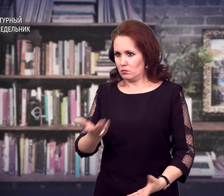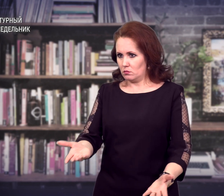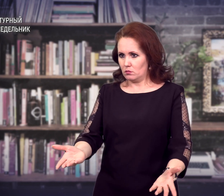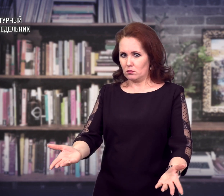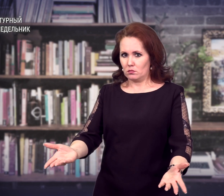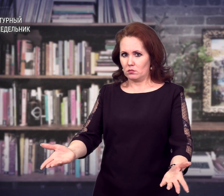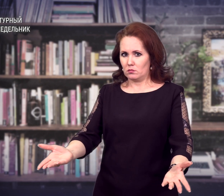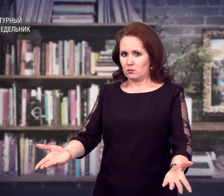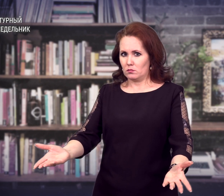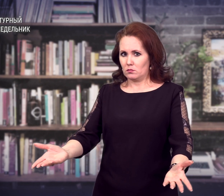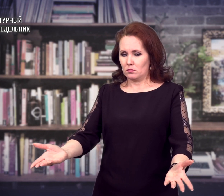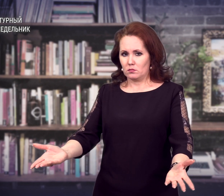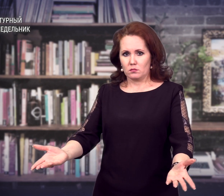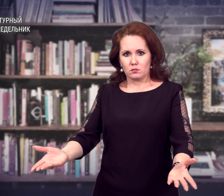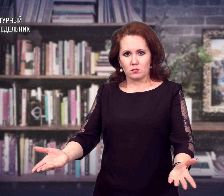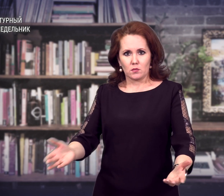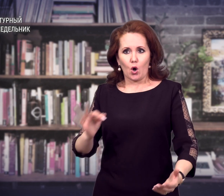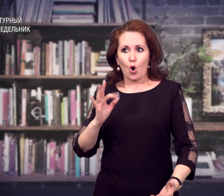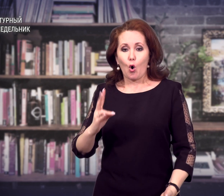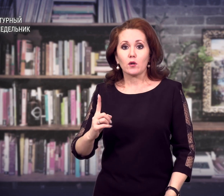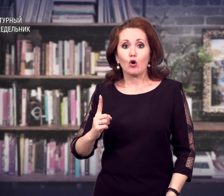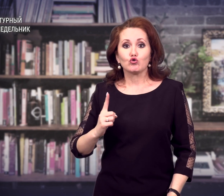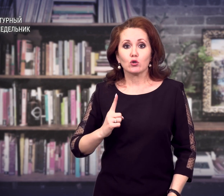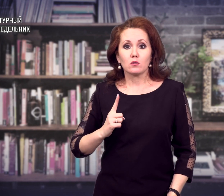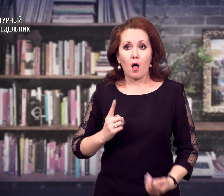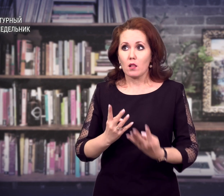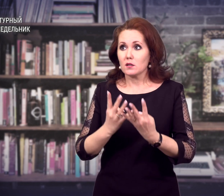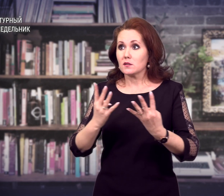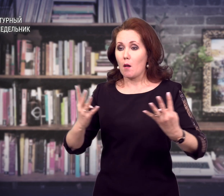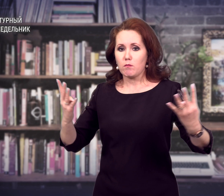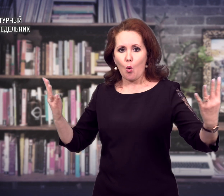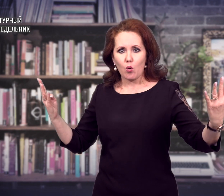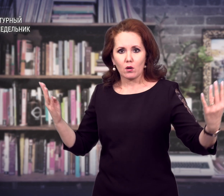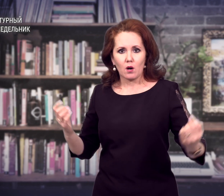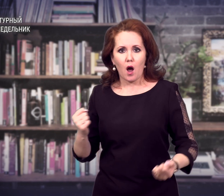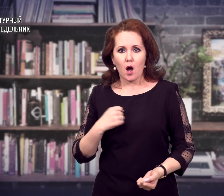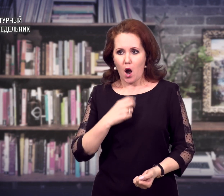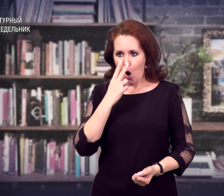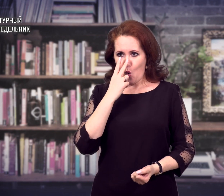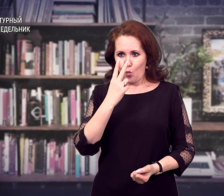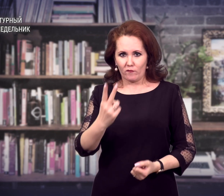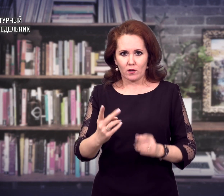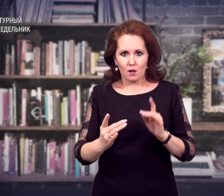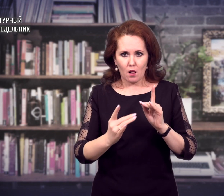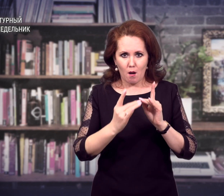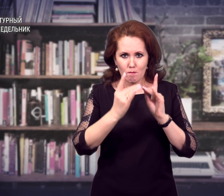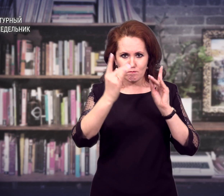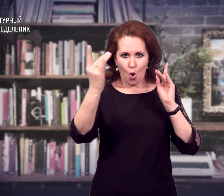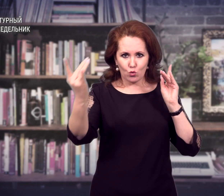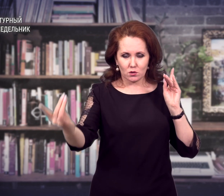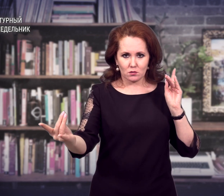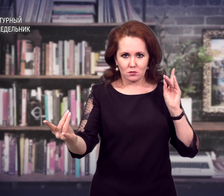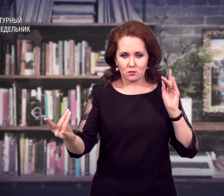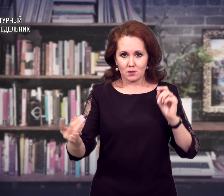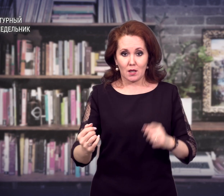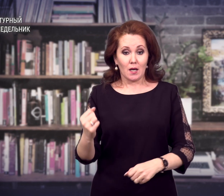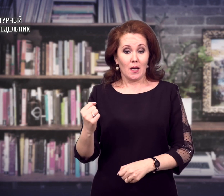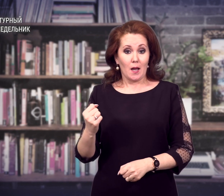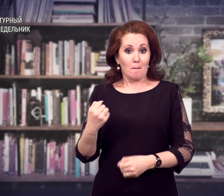Тот посмотрел и обомлел: Он ожидал увидеть забор, а увидел мост!